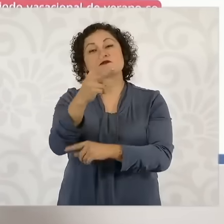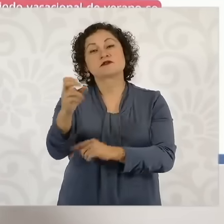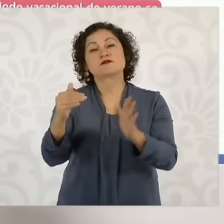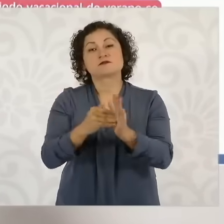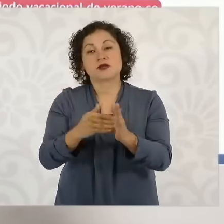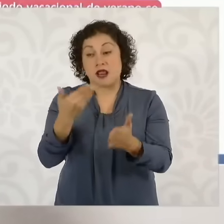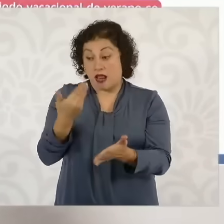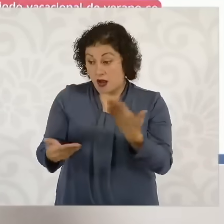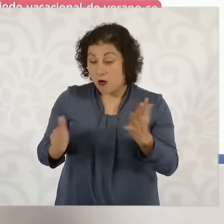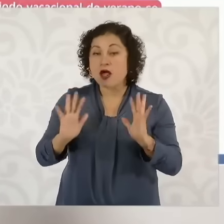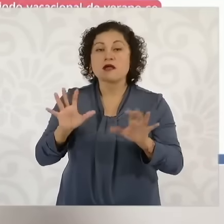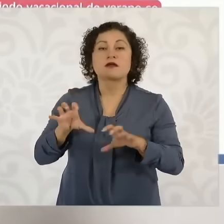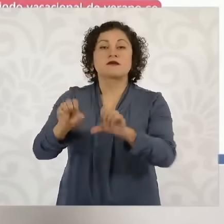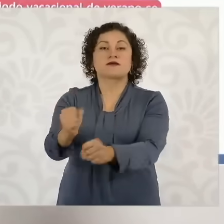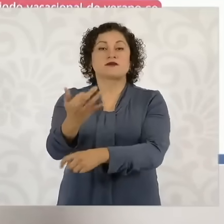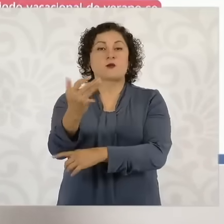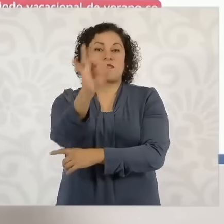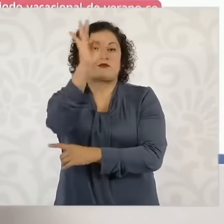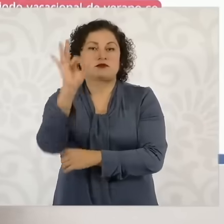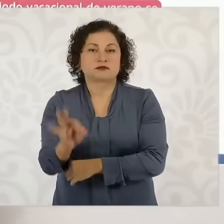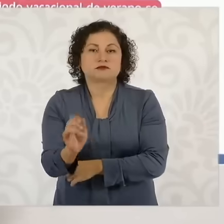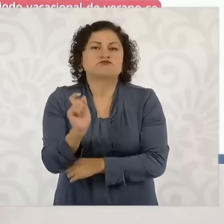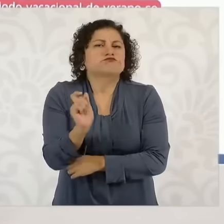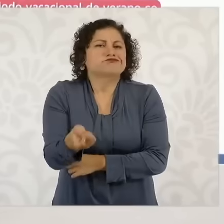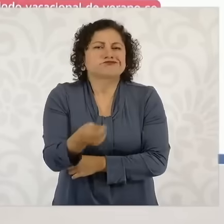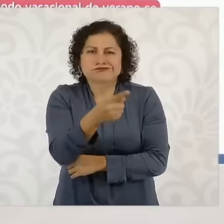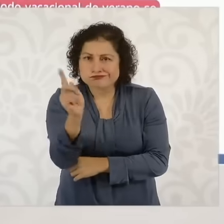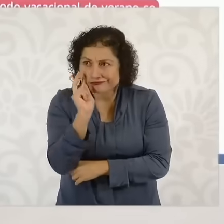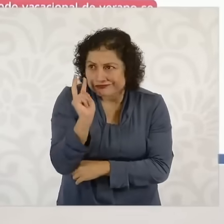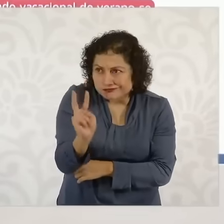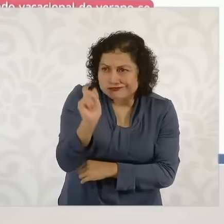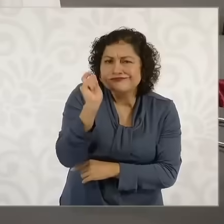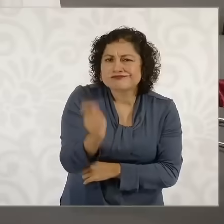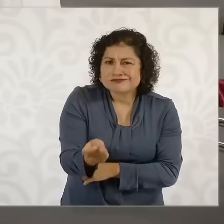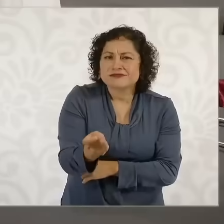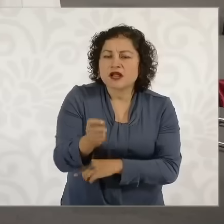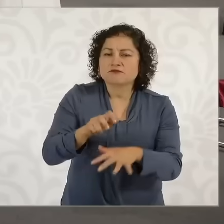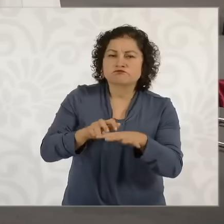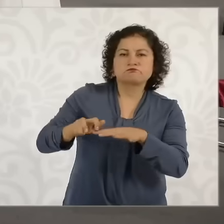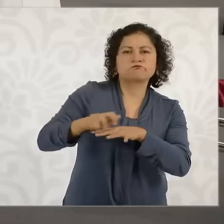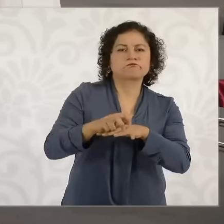Esto habla de que Tren Maya está cumpliendo y como les dije puede haber rutas de menor ocupación,